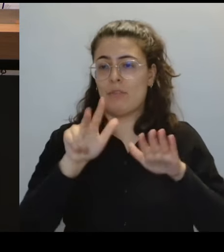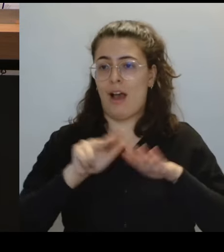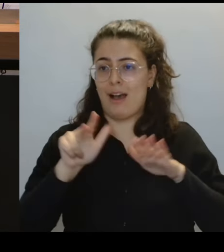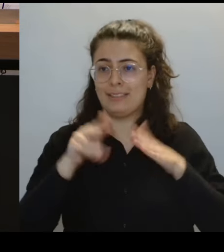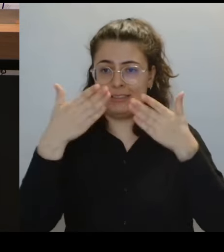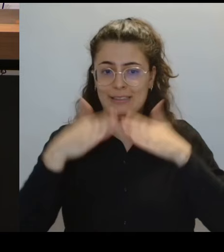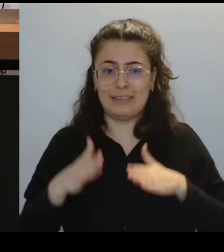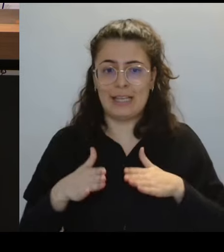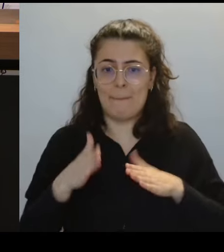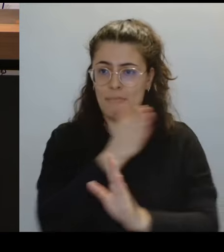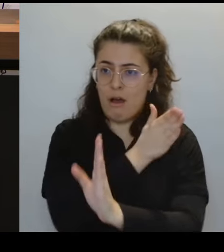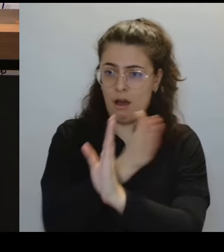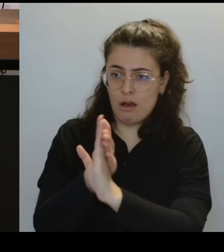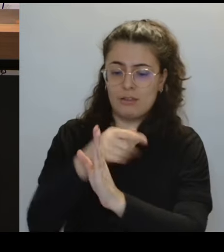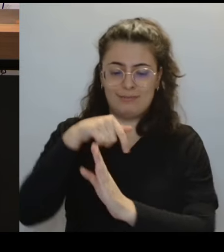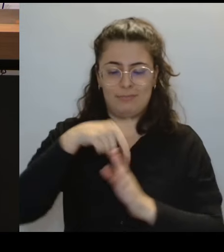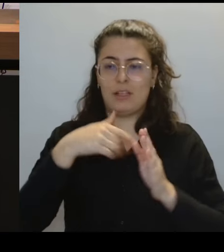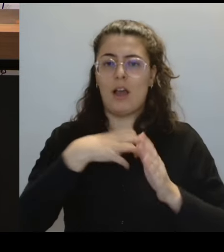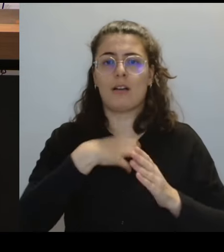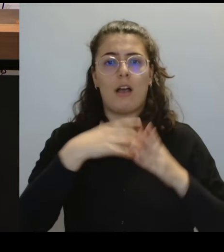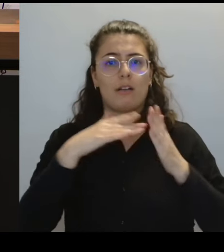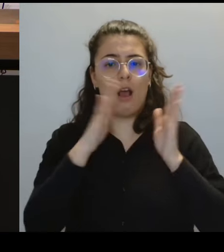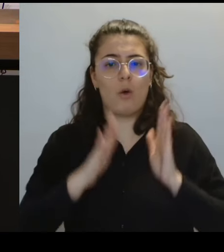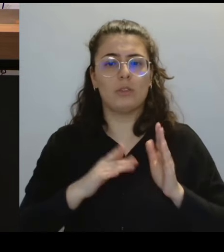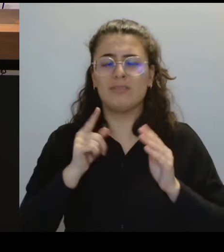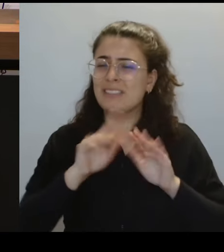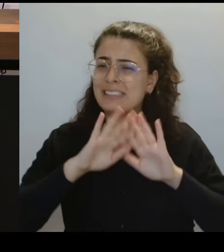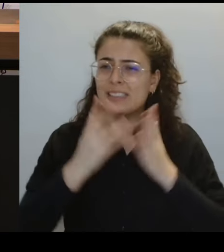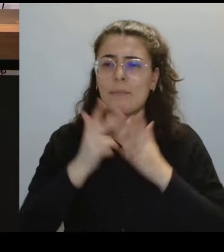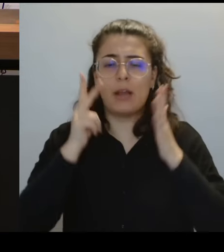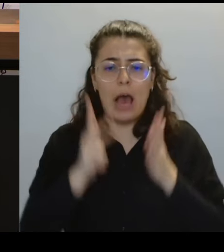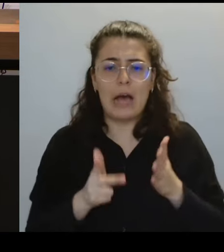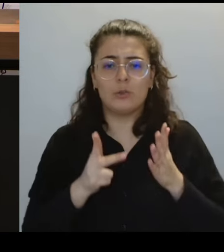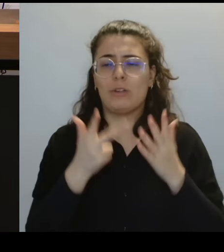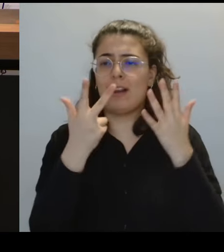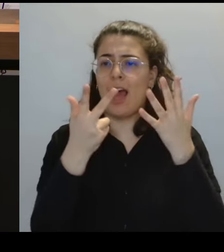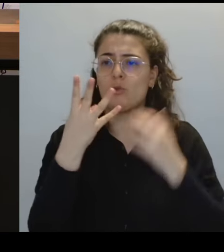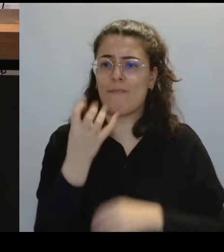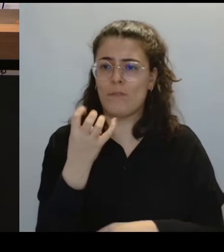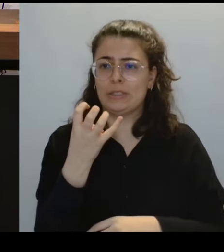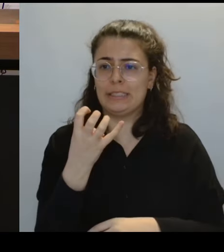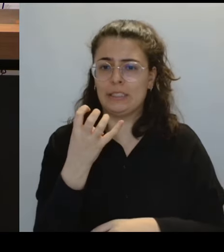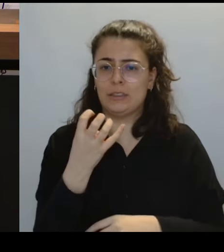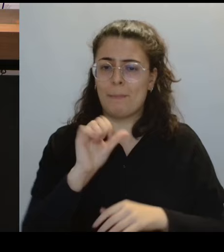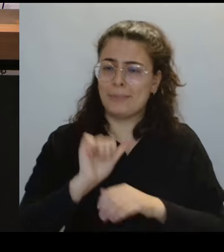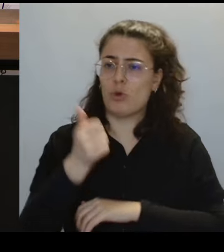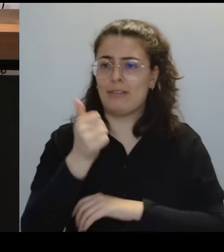zu 848 besonderen Ereignissen. 2020 waren es noch 358."